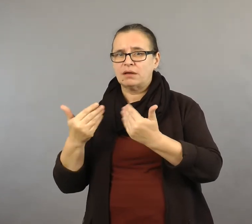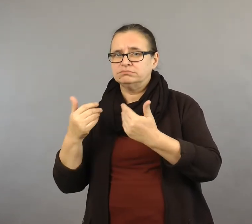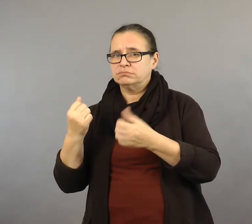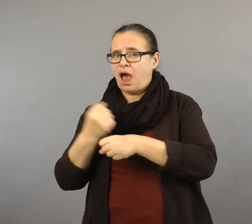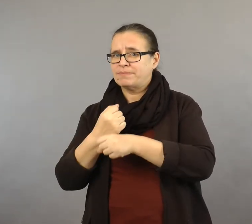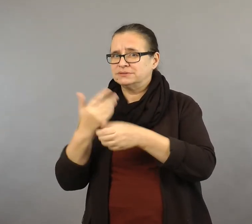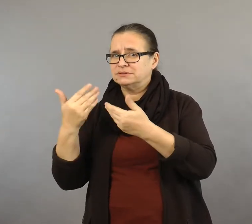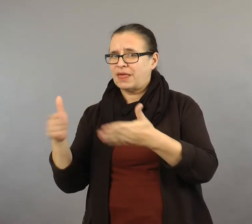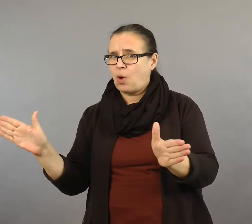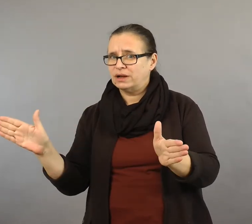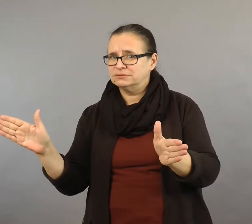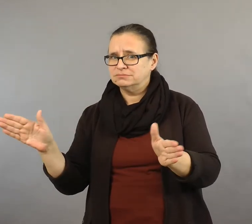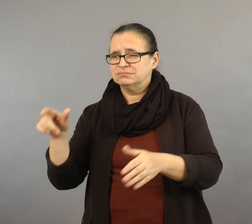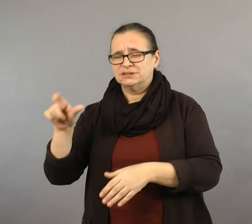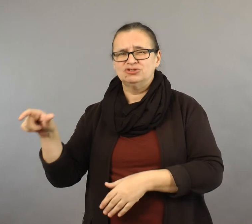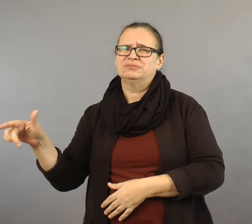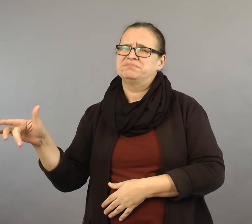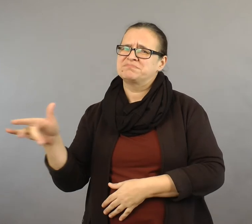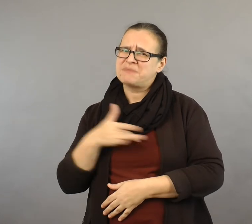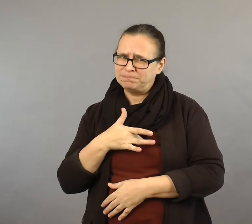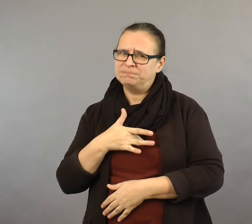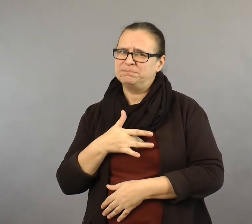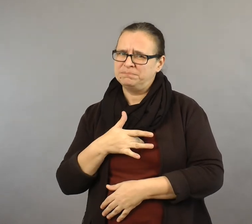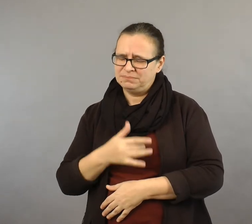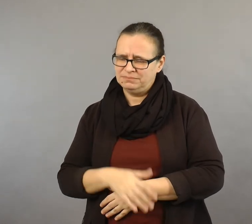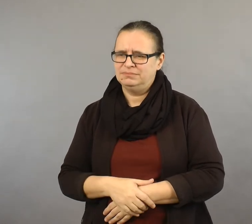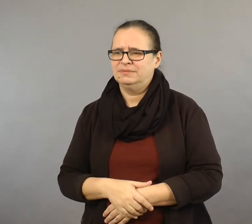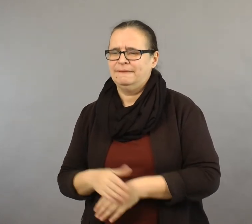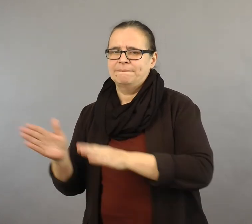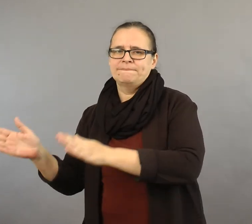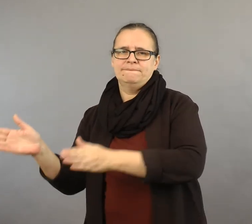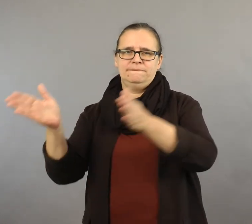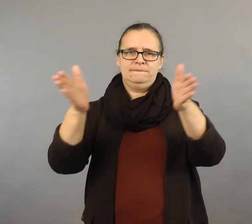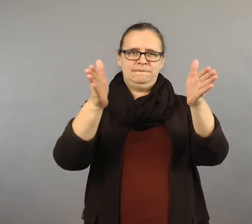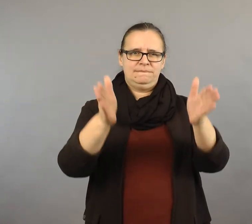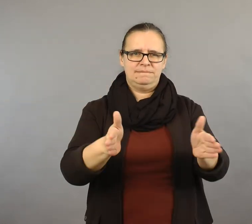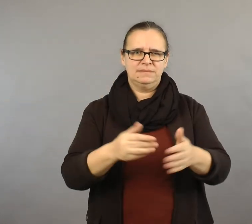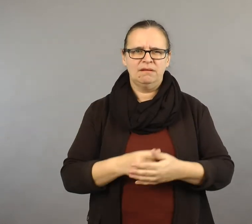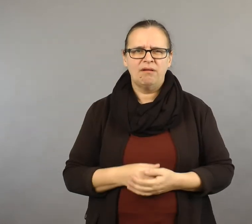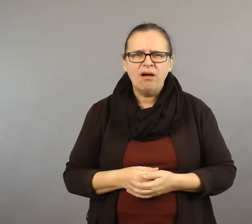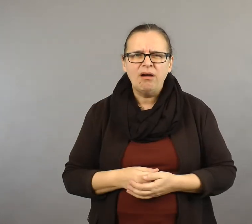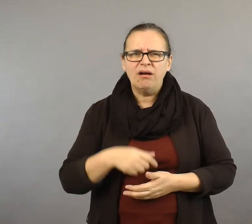Oder sogar arbeitslos werden Das betrifft die Menschen Ein anderes Beispiel